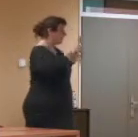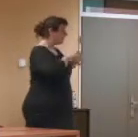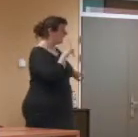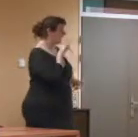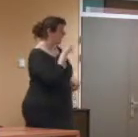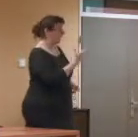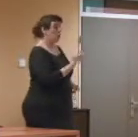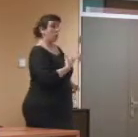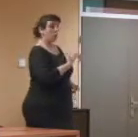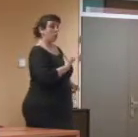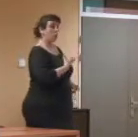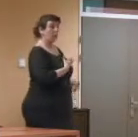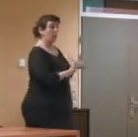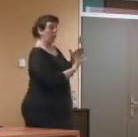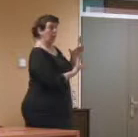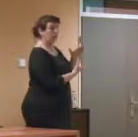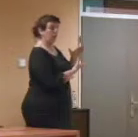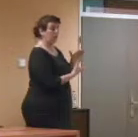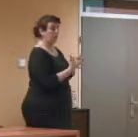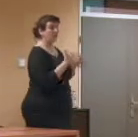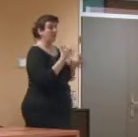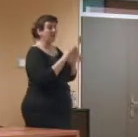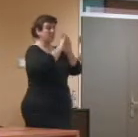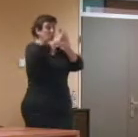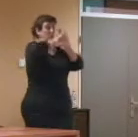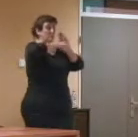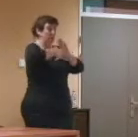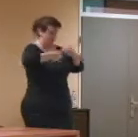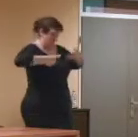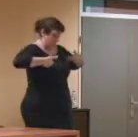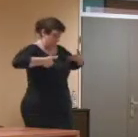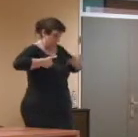si no a todos los alcaldes y concejales de la Vega Baja,